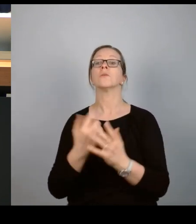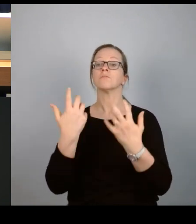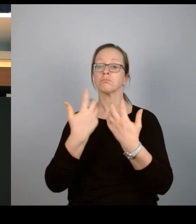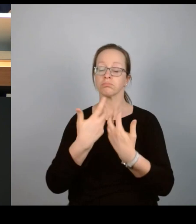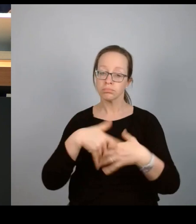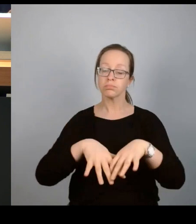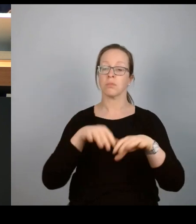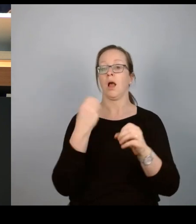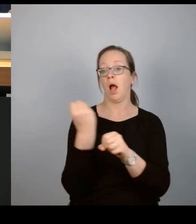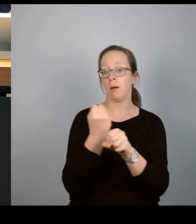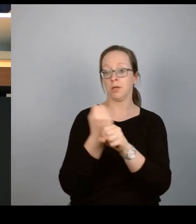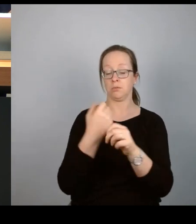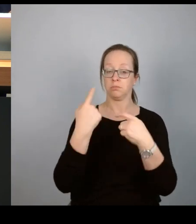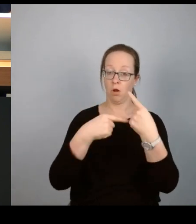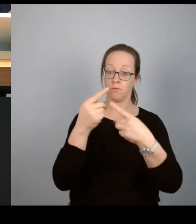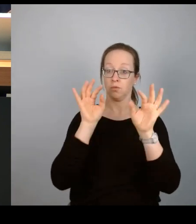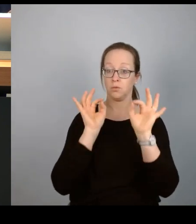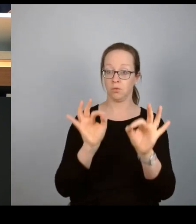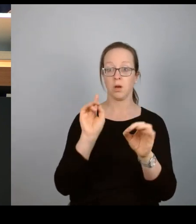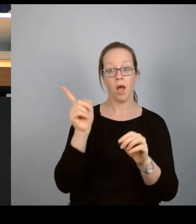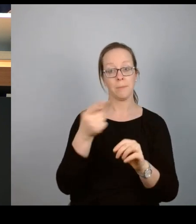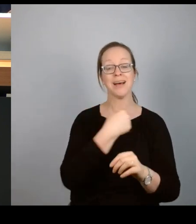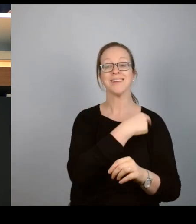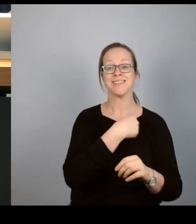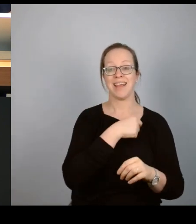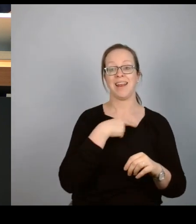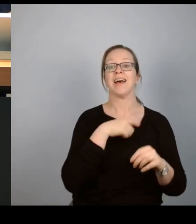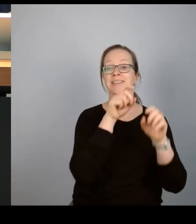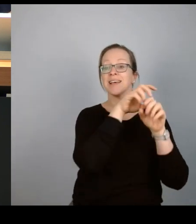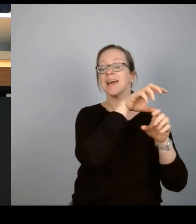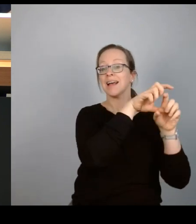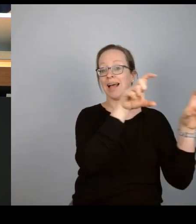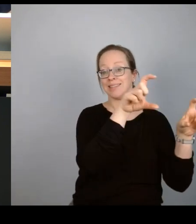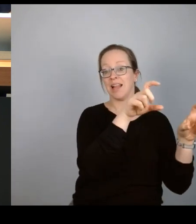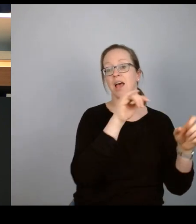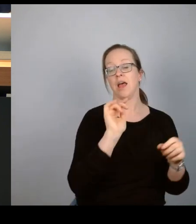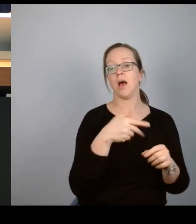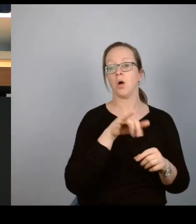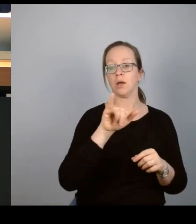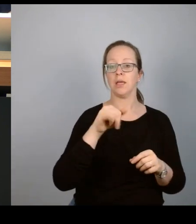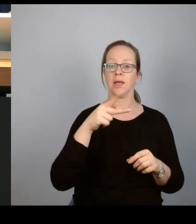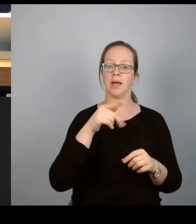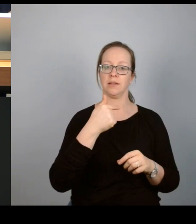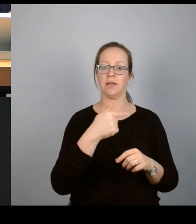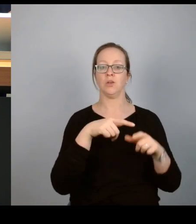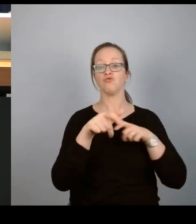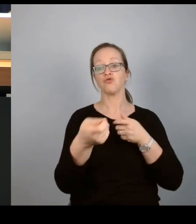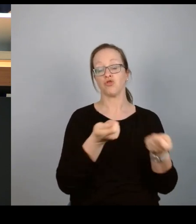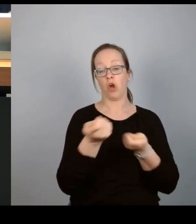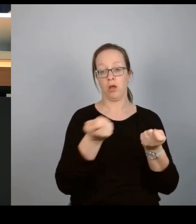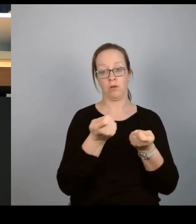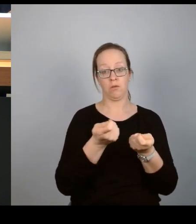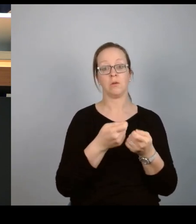gefunden werden konnte, Cloud Dienste datenschutz-konform zu nutzen. Und das ist dann schon ein extremes